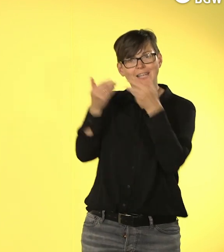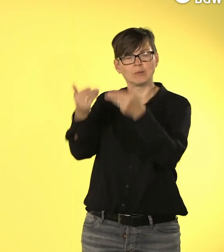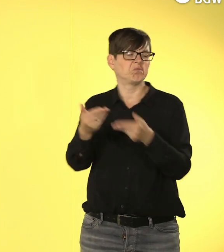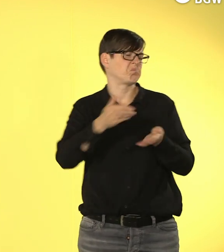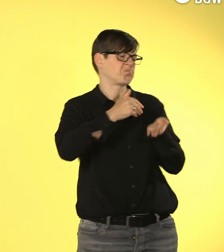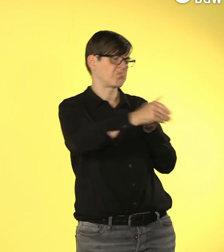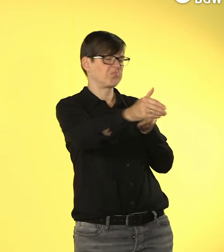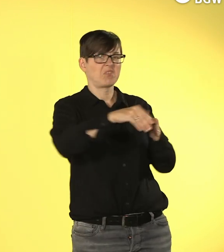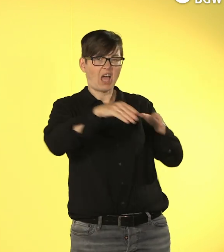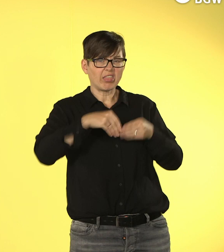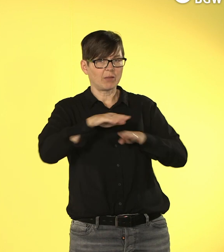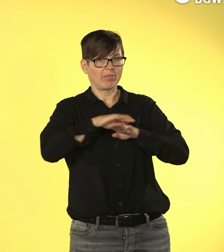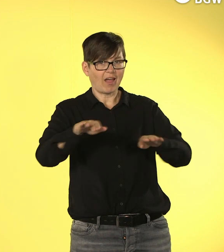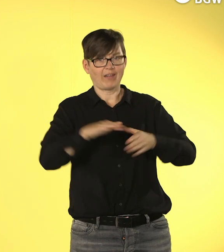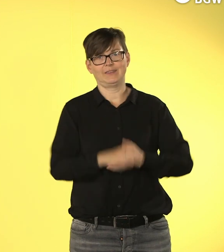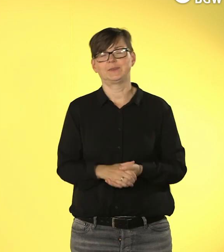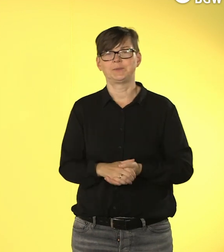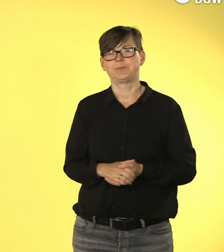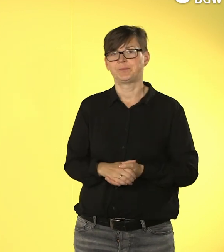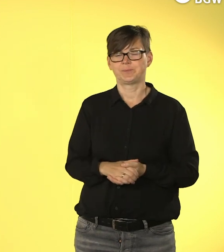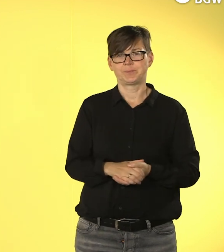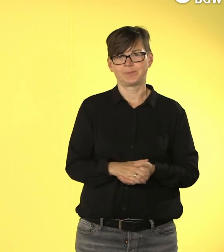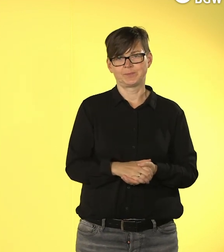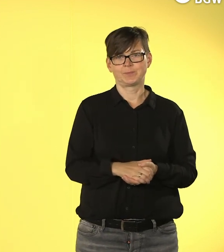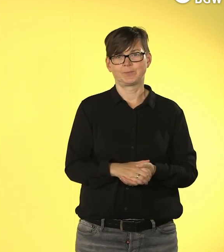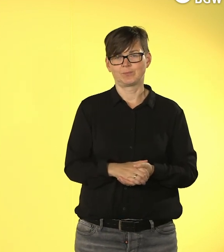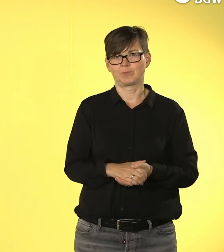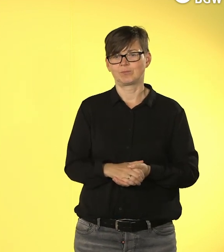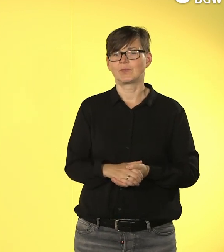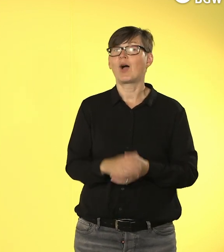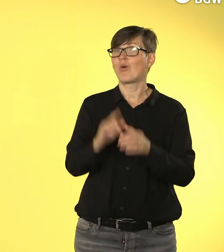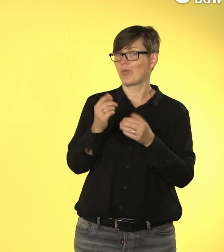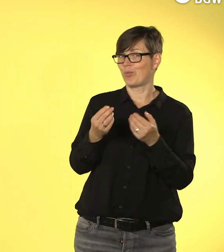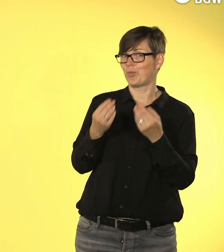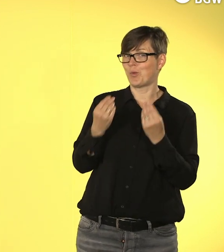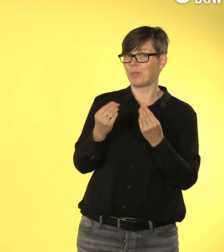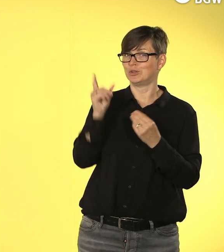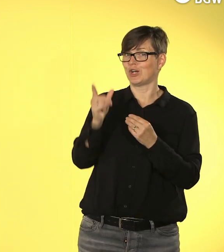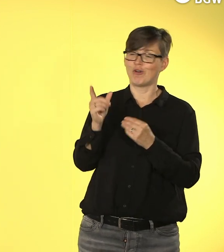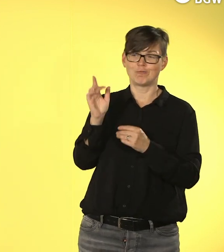Ein Punkt, der immer wieder fehlt, auch weil bei Führungskräften,